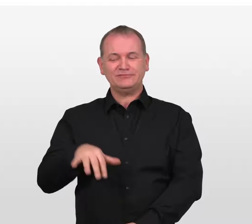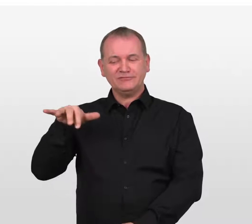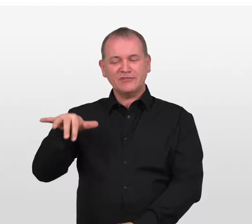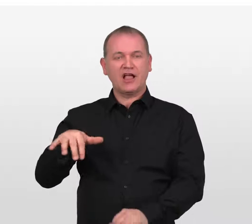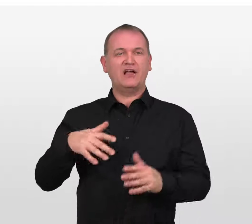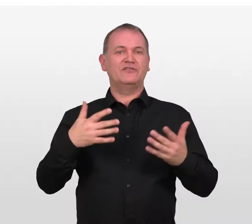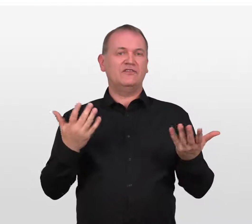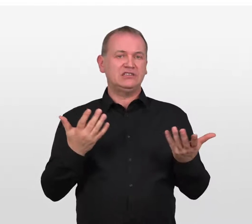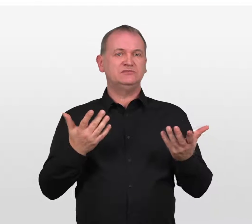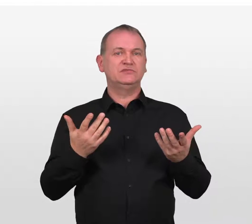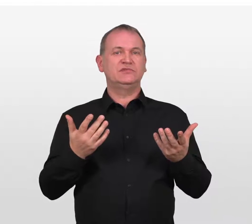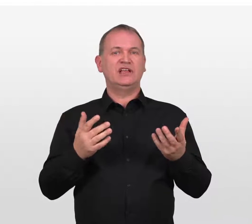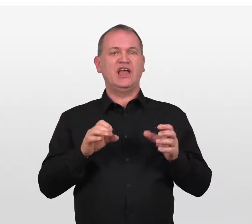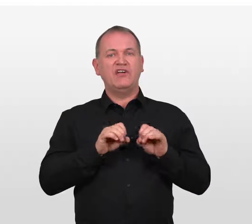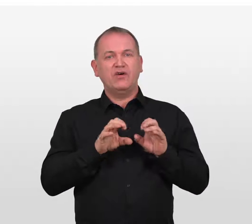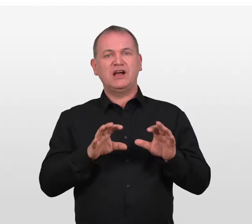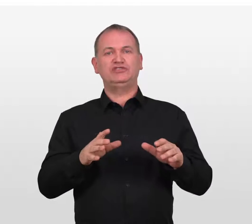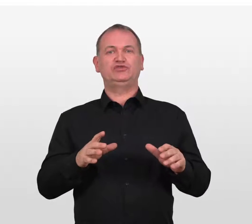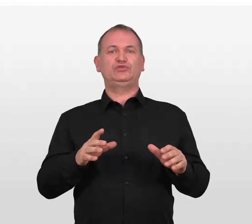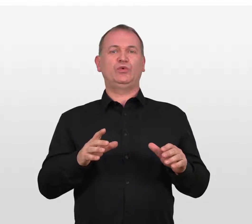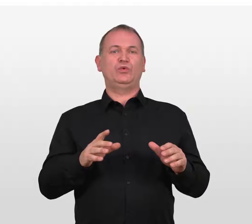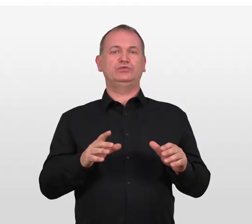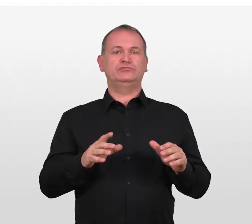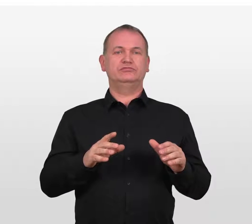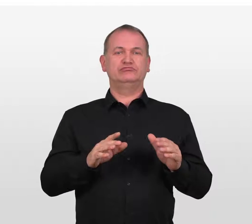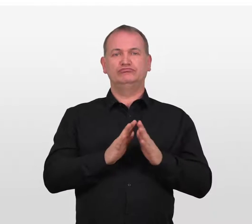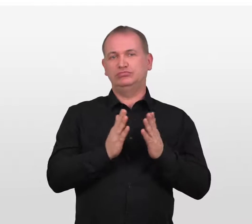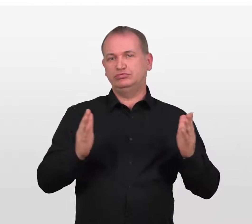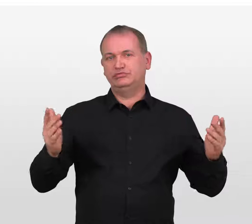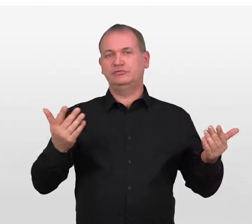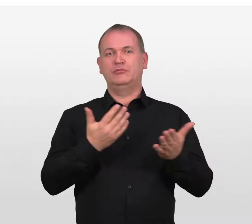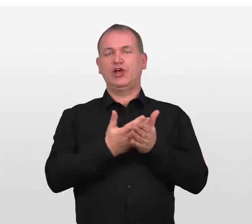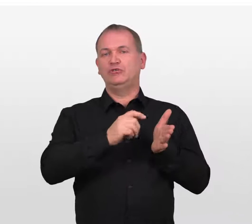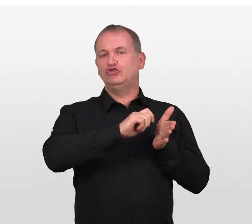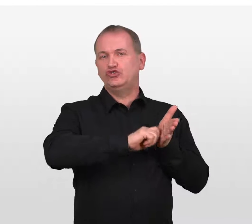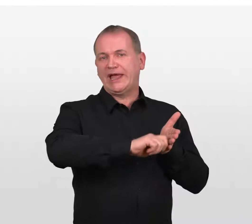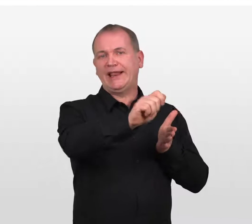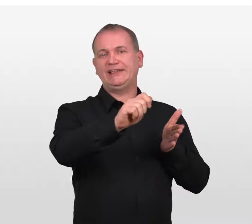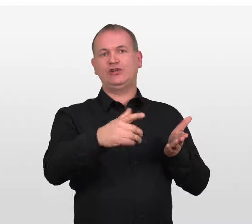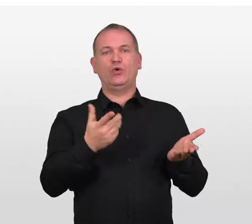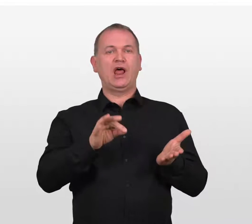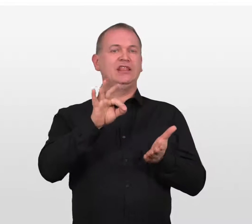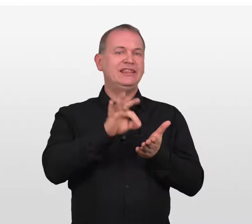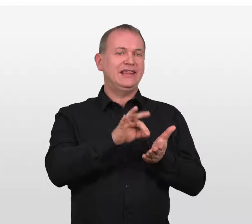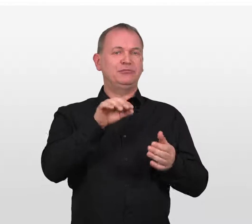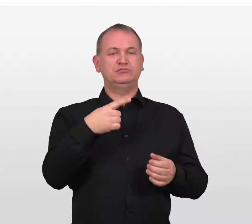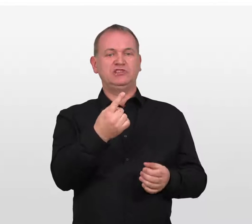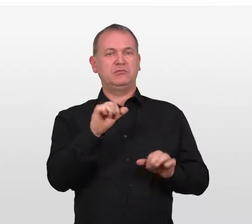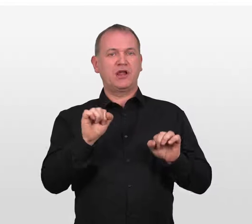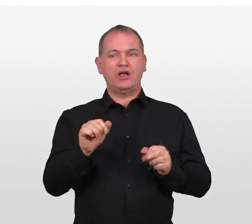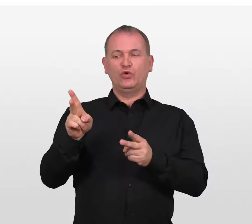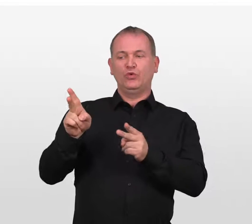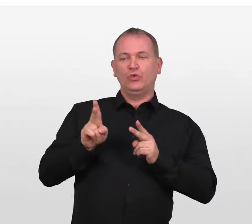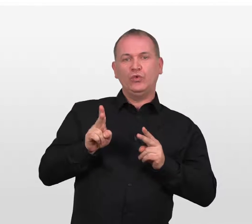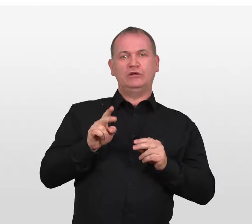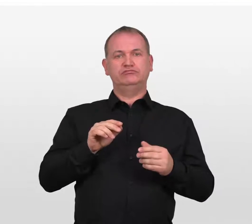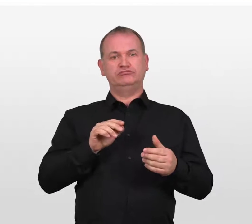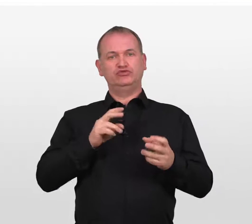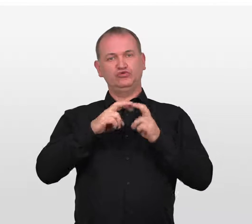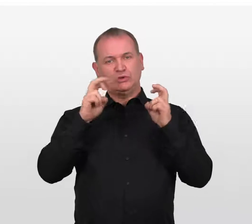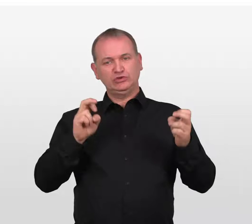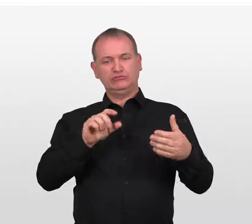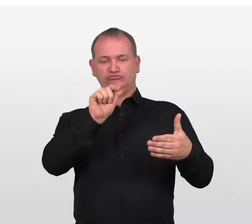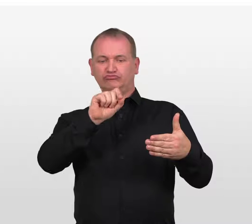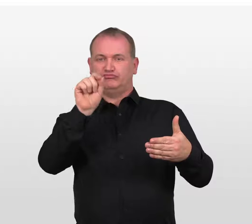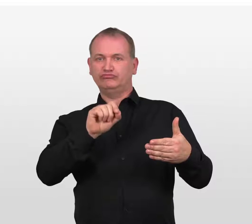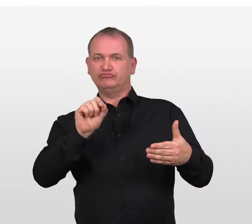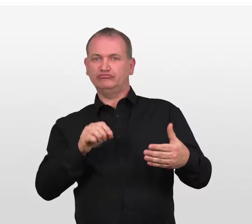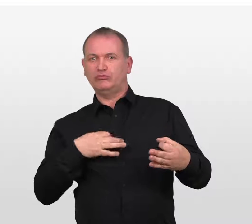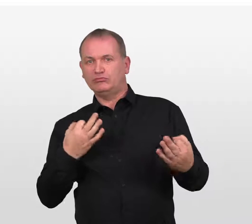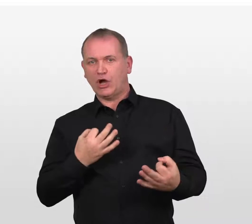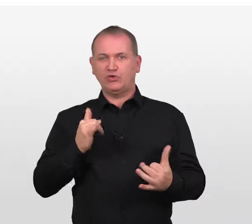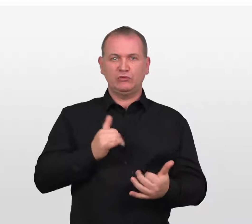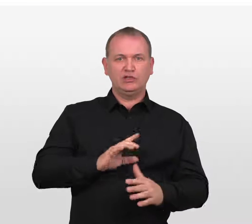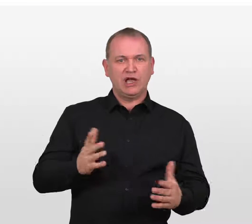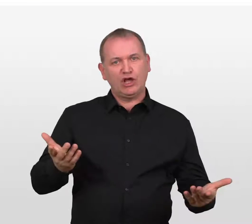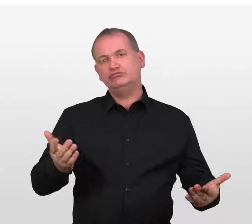Hier können Sie sich Leitfäden und Tipps herunterladen.